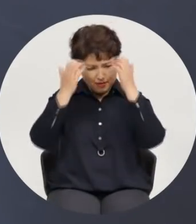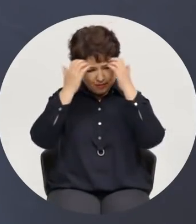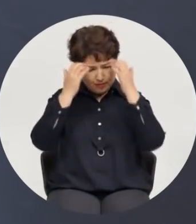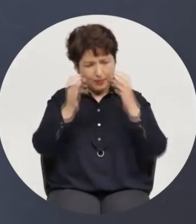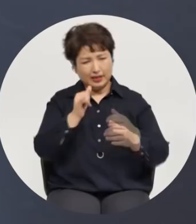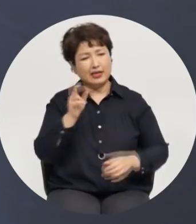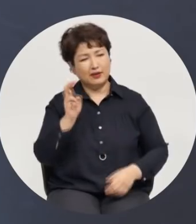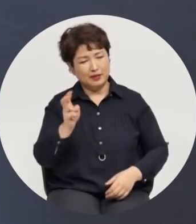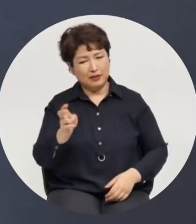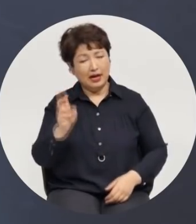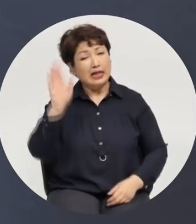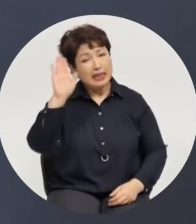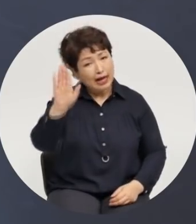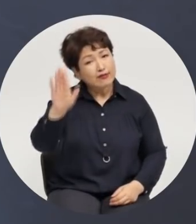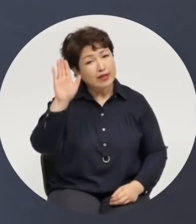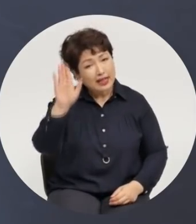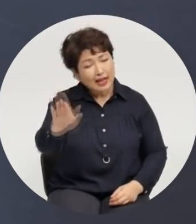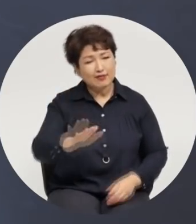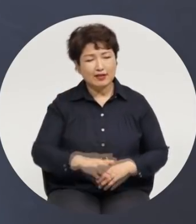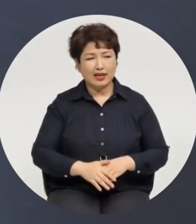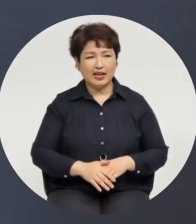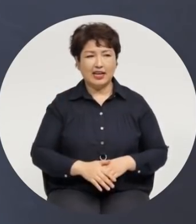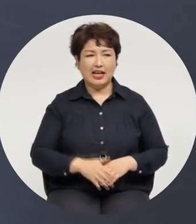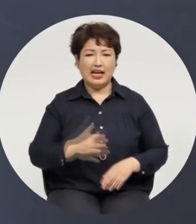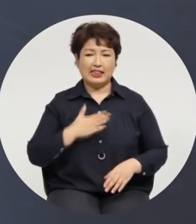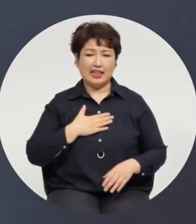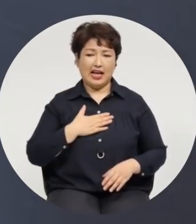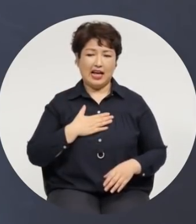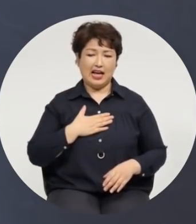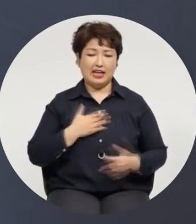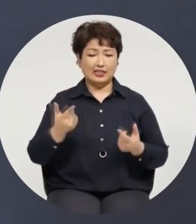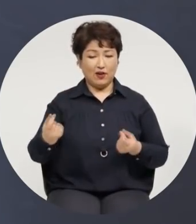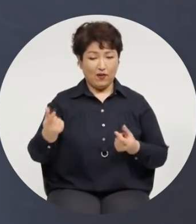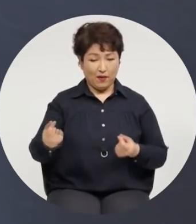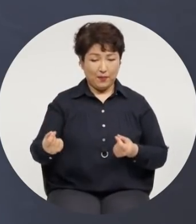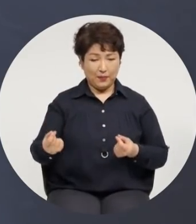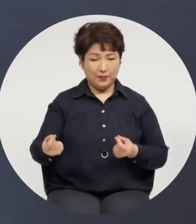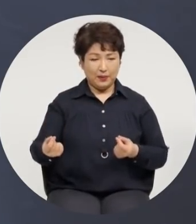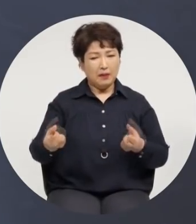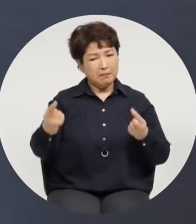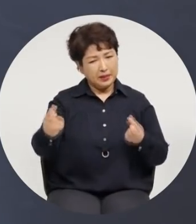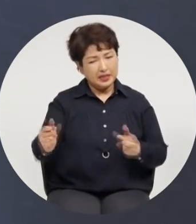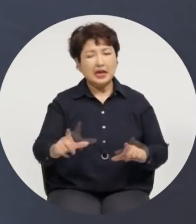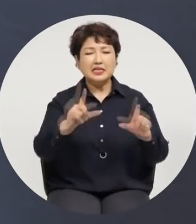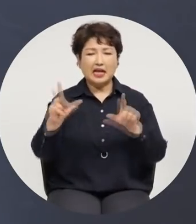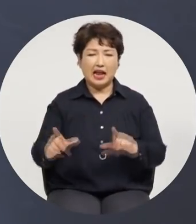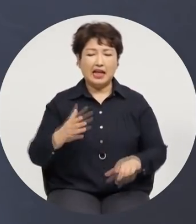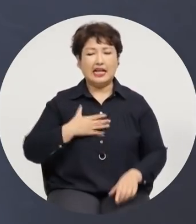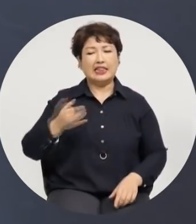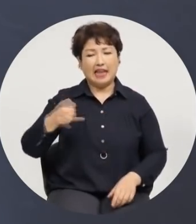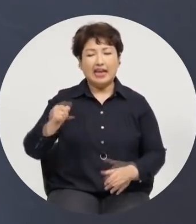나중에 보면 아무리 못 살아도 나처럼은 살 거야, 내 딸이니까"